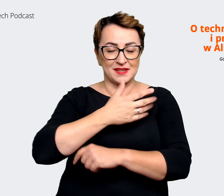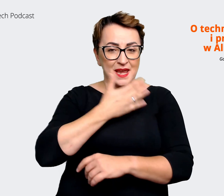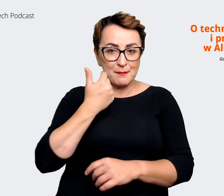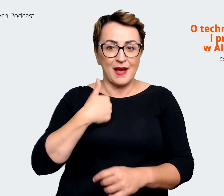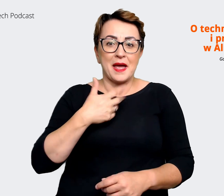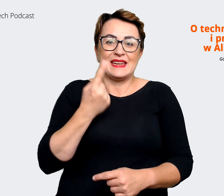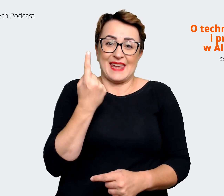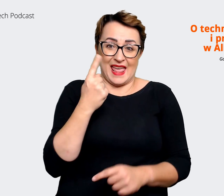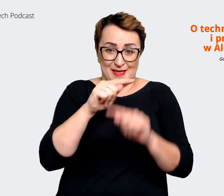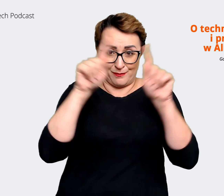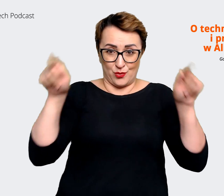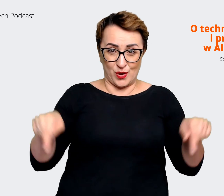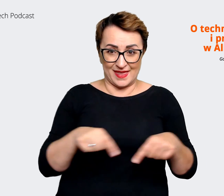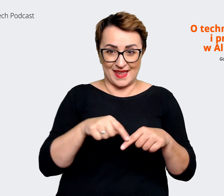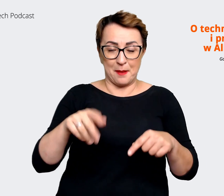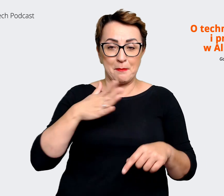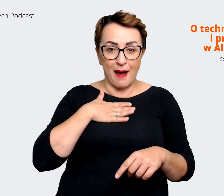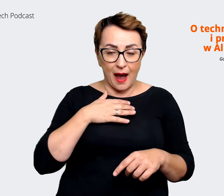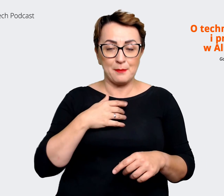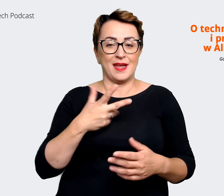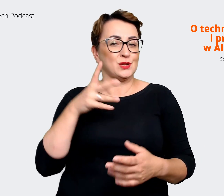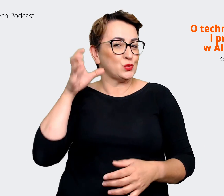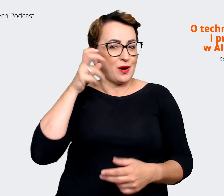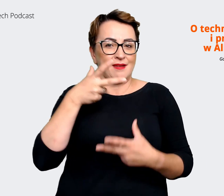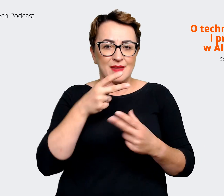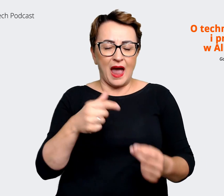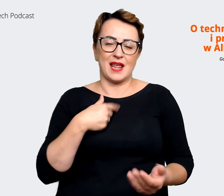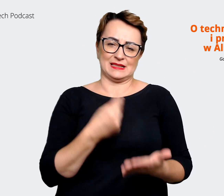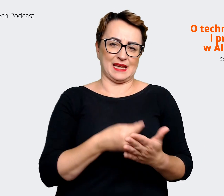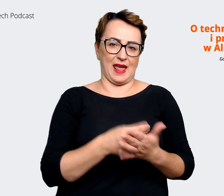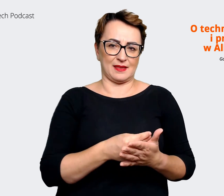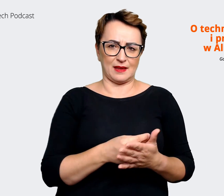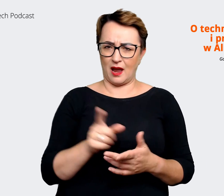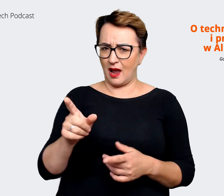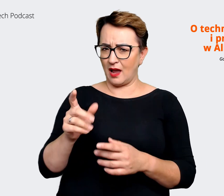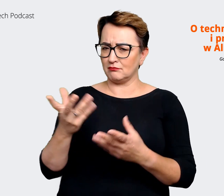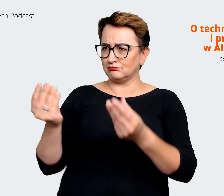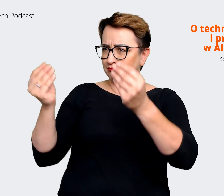posiadam i który sobie cenię. Prowadzący: Ale on jest gdzieś wystawiony, oprawiony? Tomasz: Tak, tak,